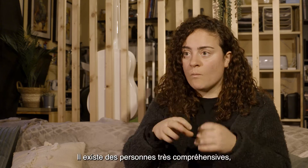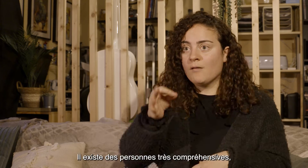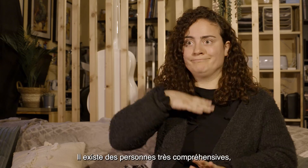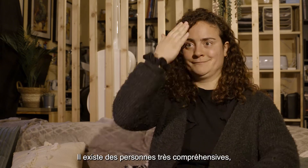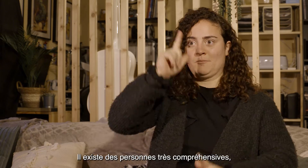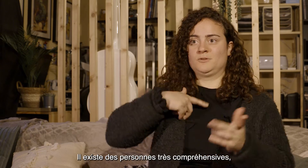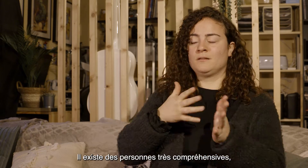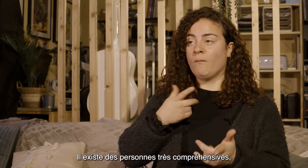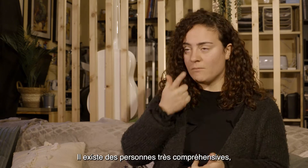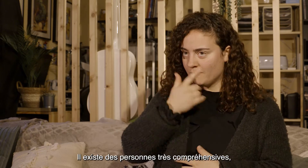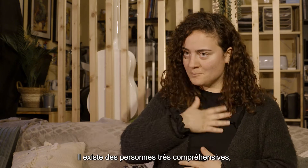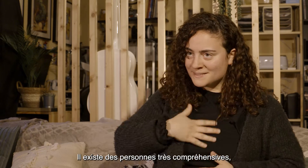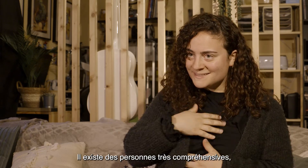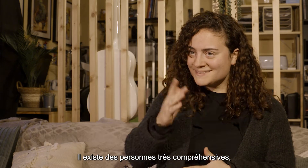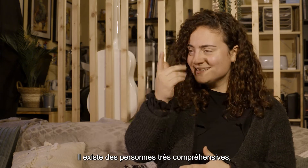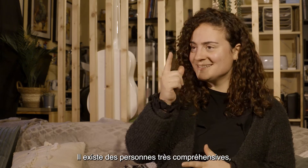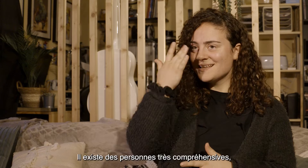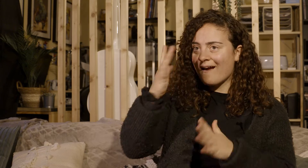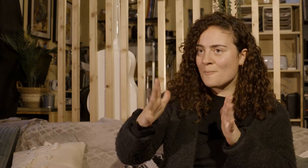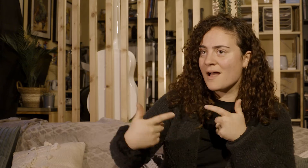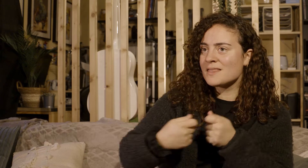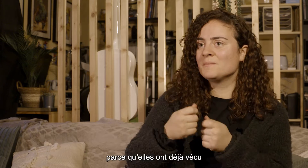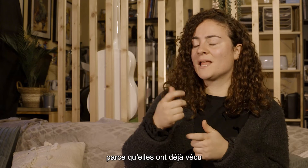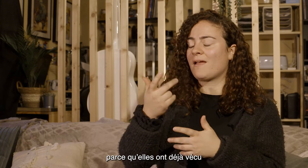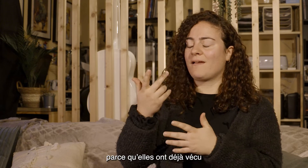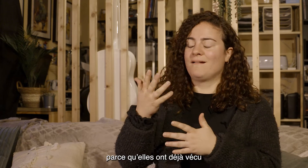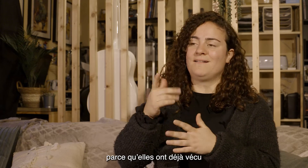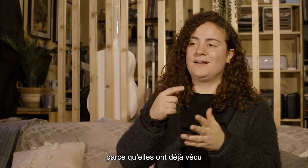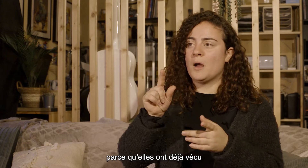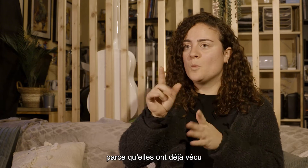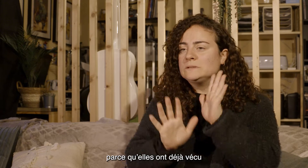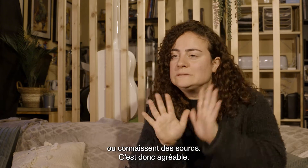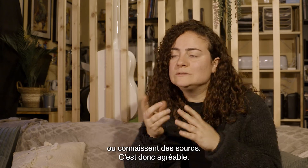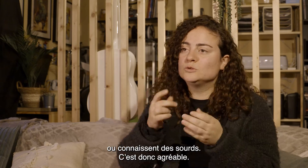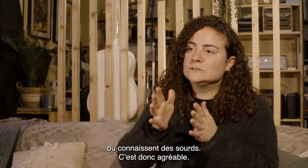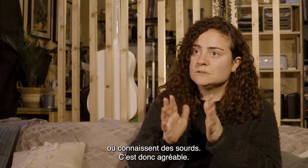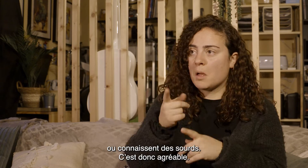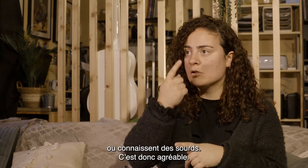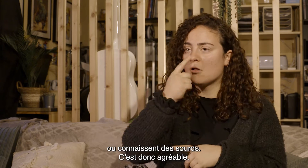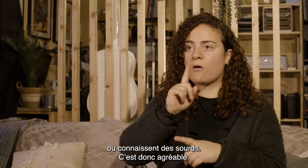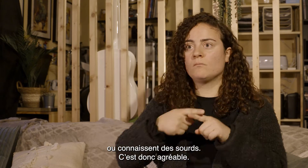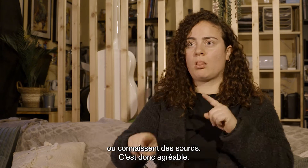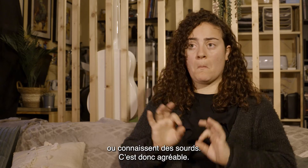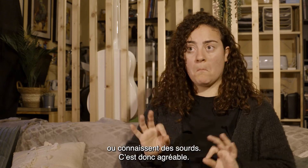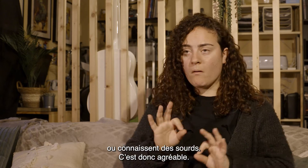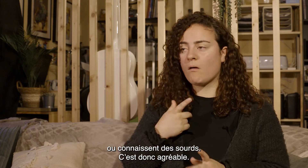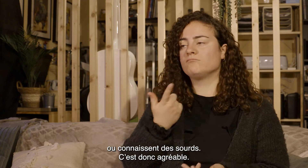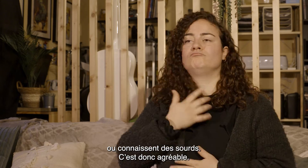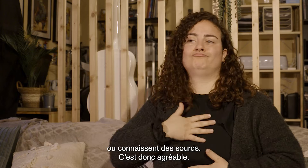Il existe des personnes très compréhensives, parce qu’elles ont déjà vécu ou connaissent des sourds. C’est donc agréable.